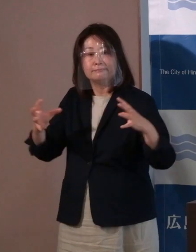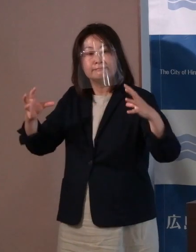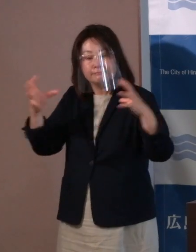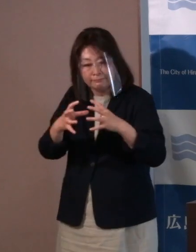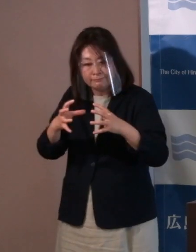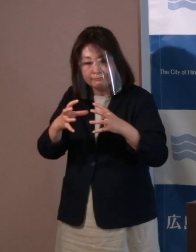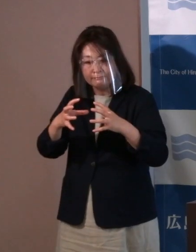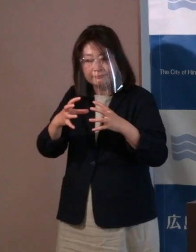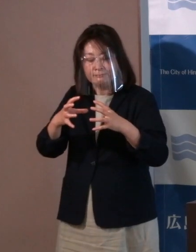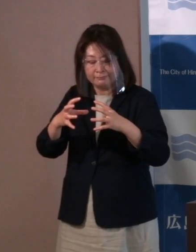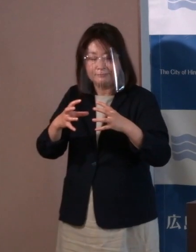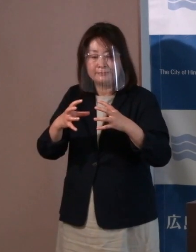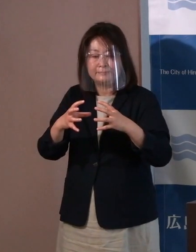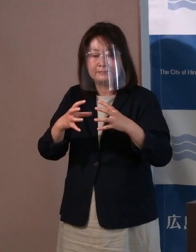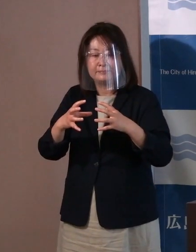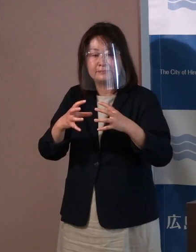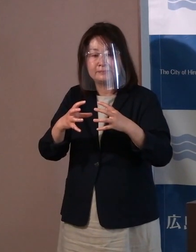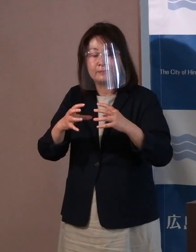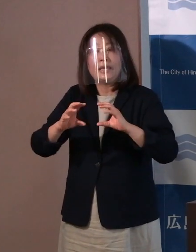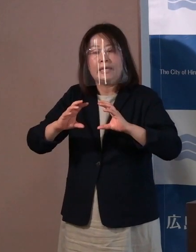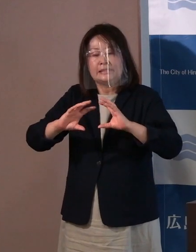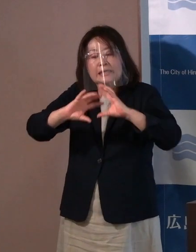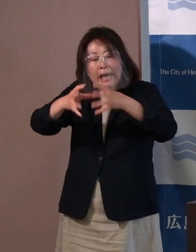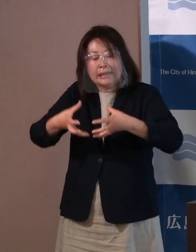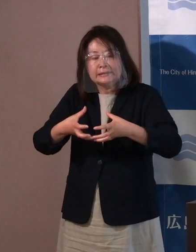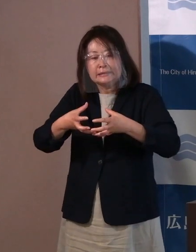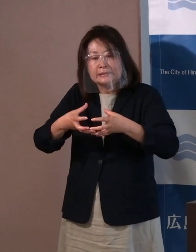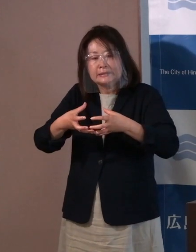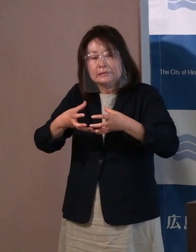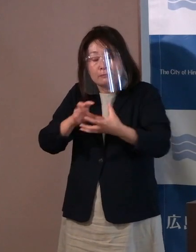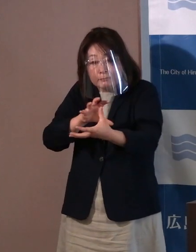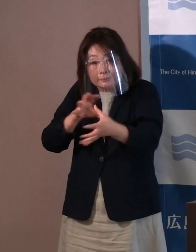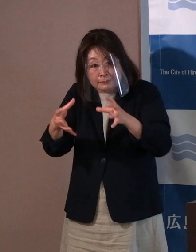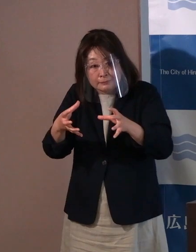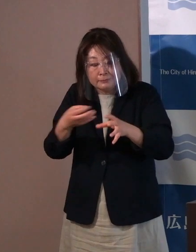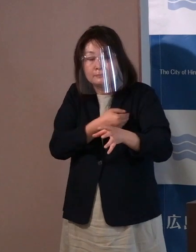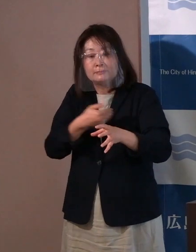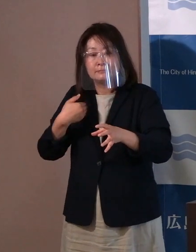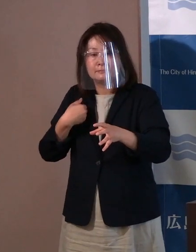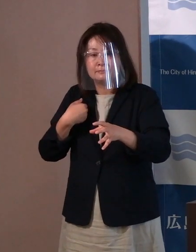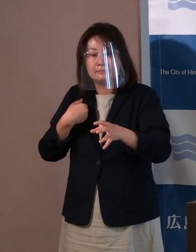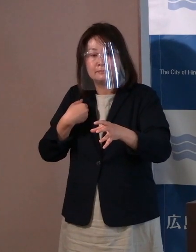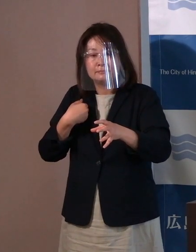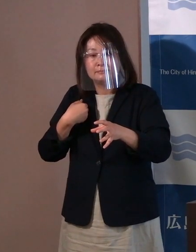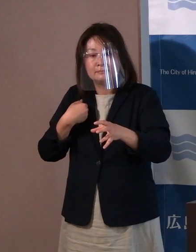世界を動かすことも可能だと｡